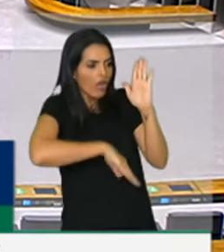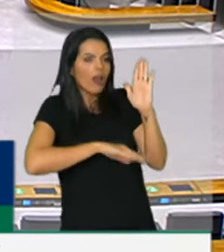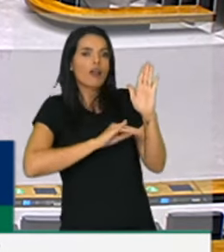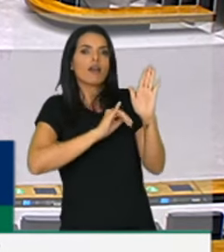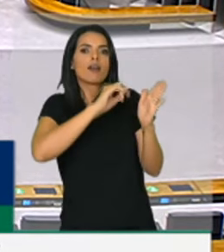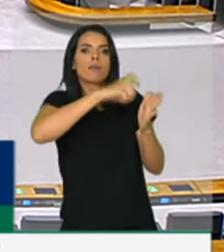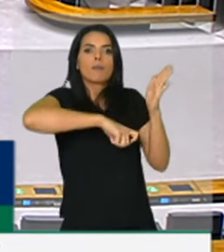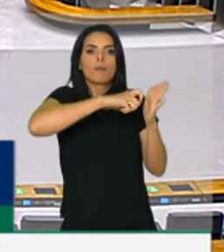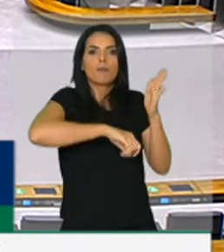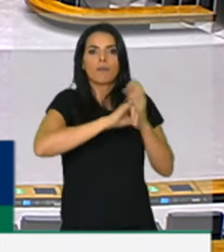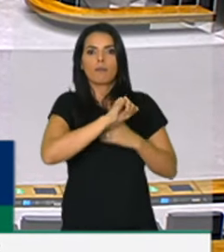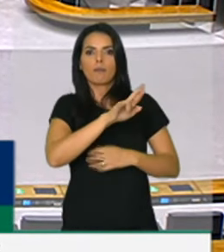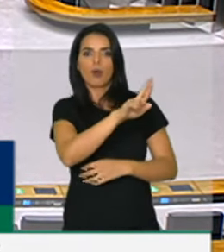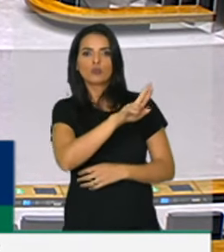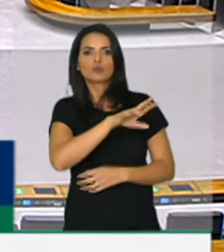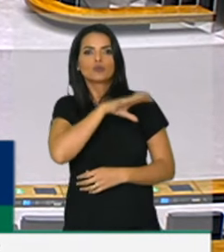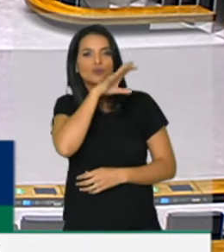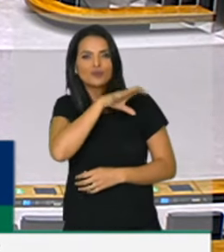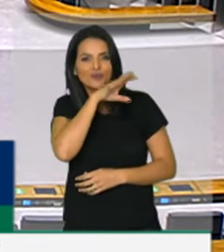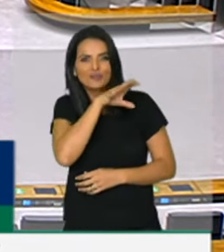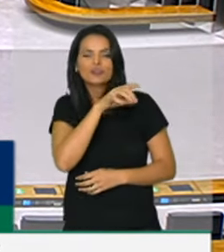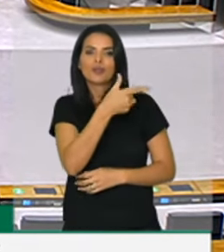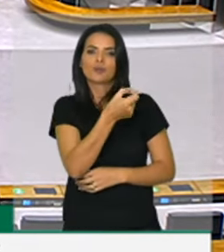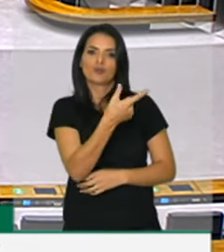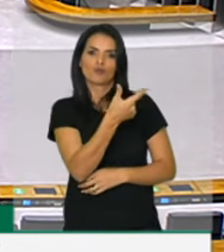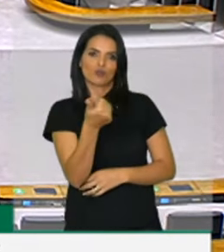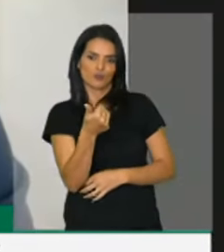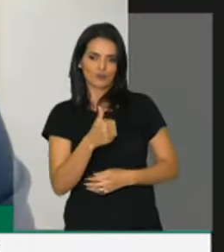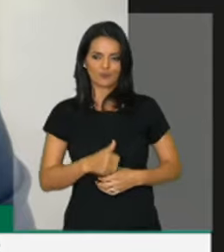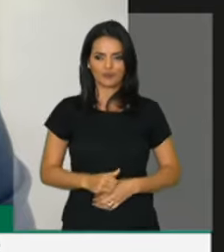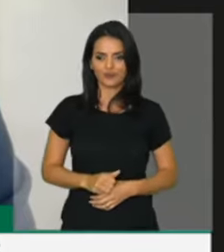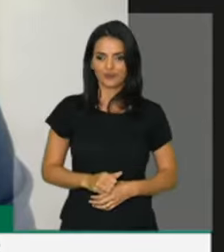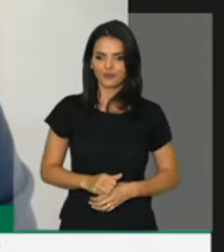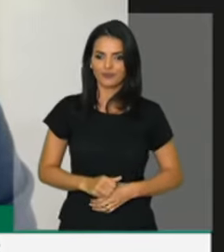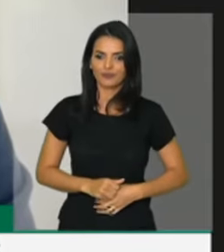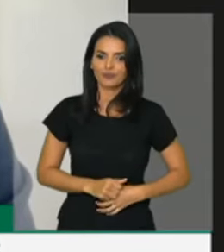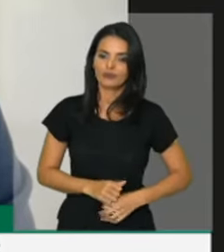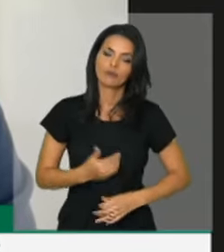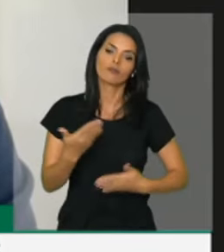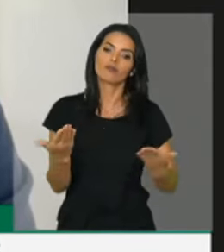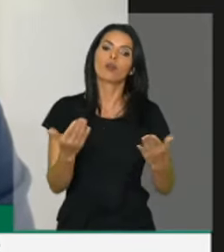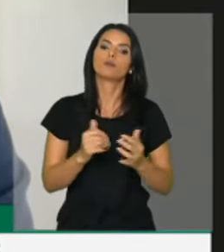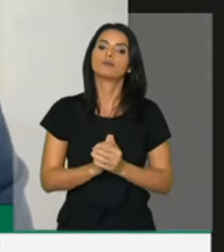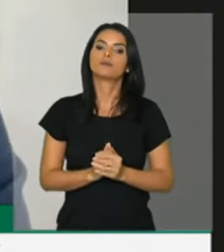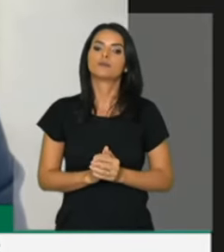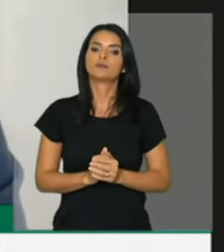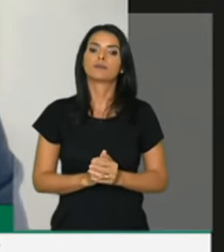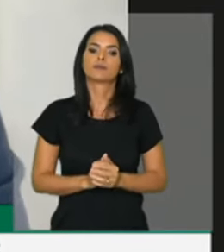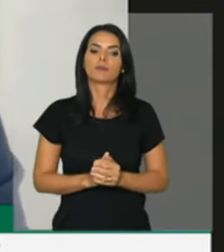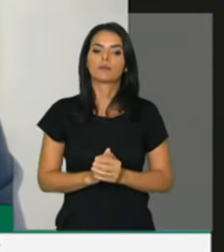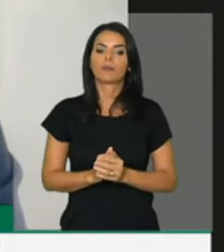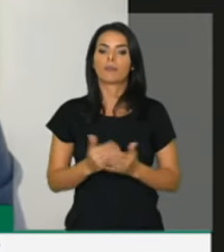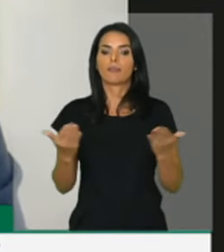RENDA... DE 2021. -- [DEPUTADO]: GRANDE A NOSSA CASA. -- [CARLOS OLIVEIRA]: DEPUTADO GIOVANNI CHERINI. -- [DEPUTADO]: CRIATIVOS